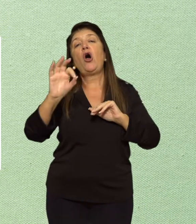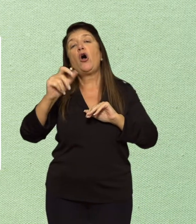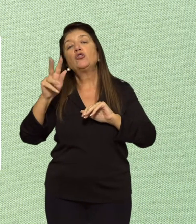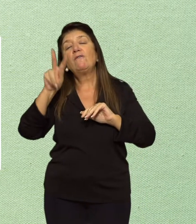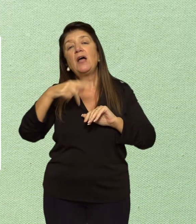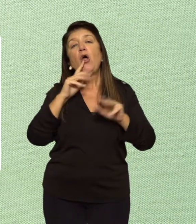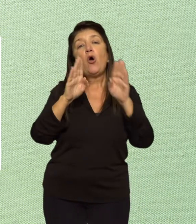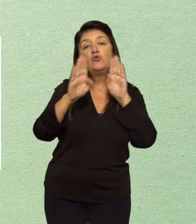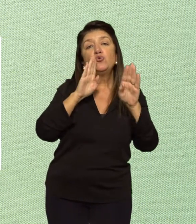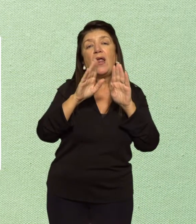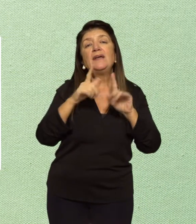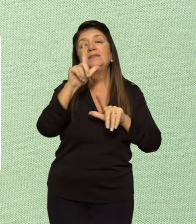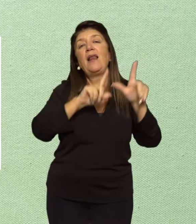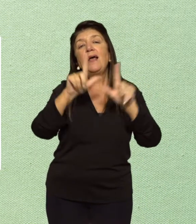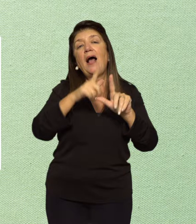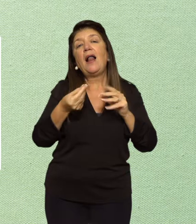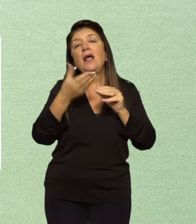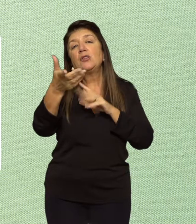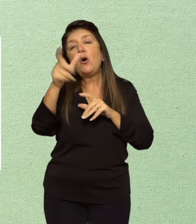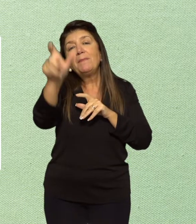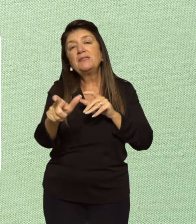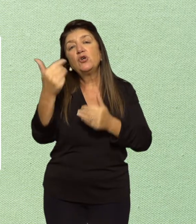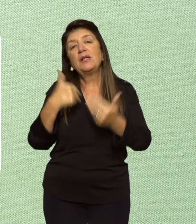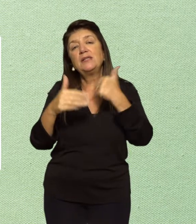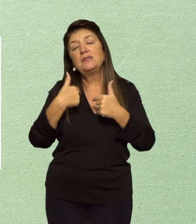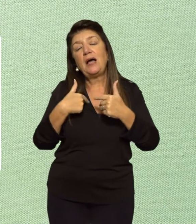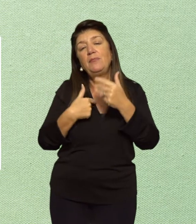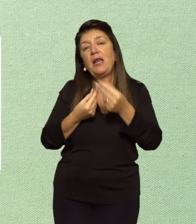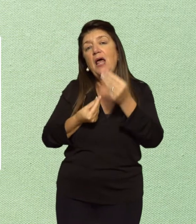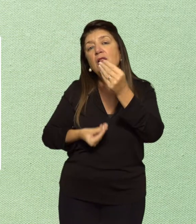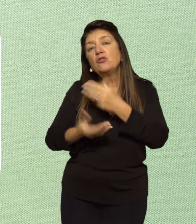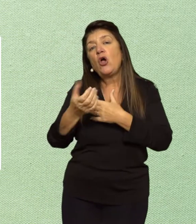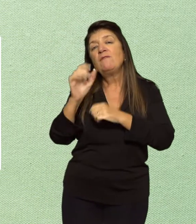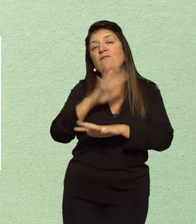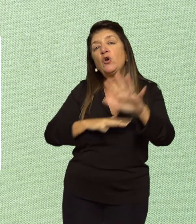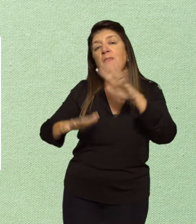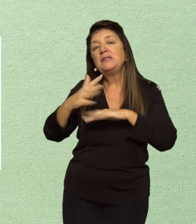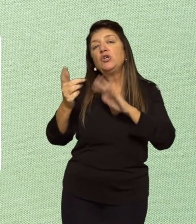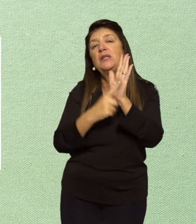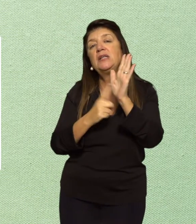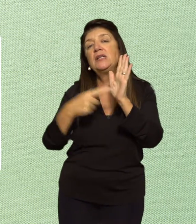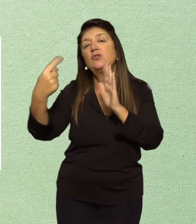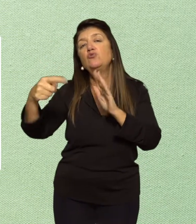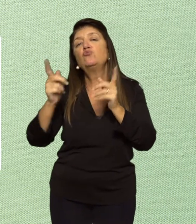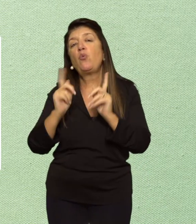su quelli che sono i suoi diritti, all'interno di un procedimento penale o eventualmente di un